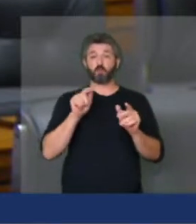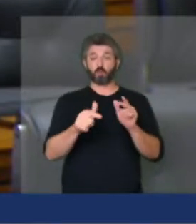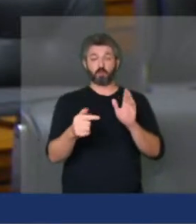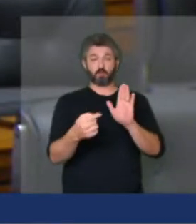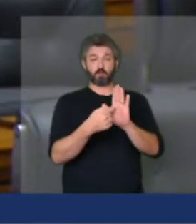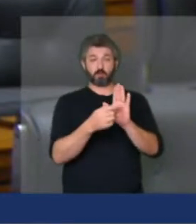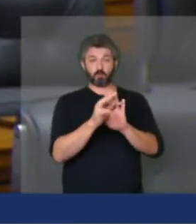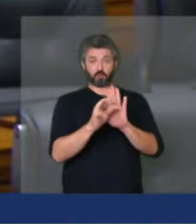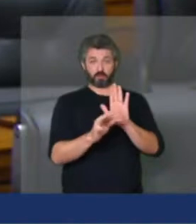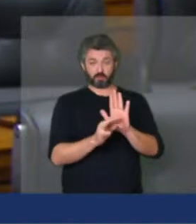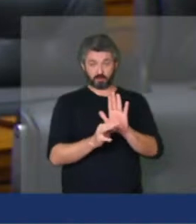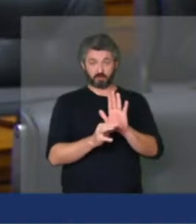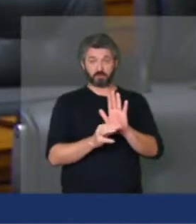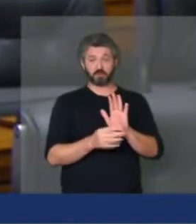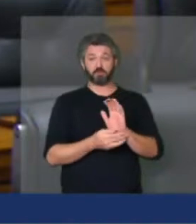IMPACTOS NEGATIVOS QUE A GENTE TEM NO BRASIL, E